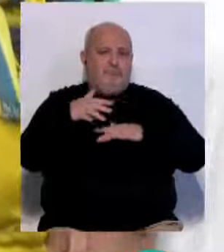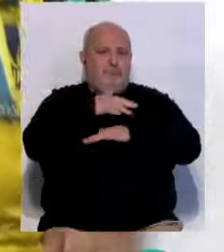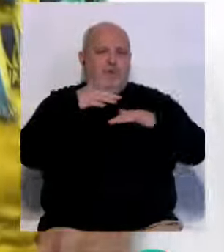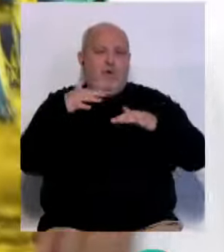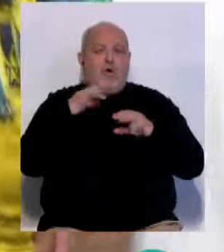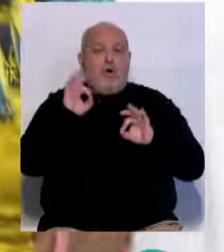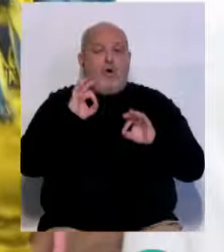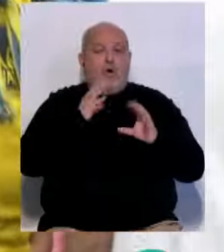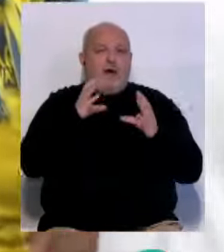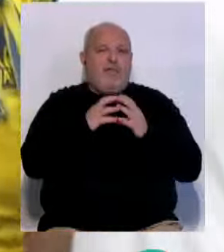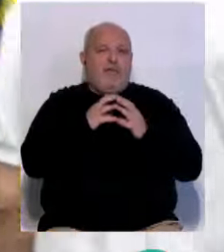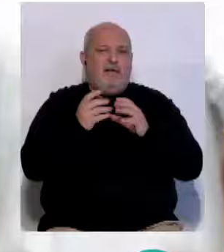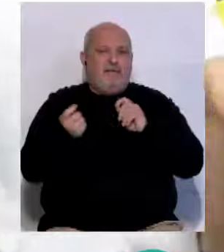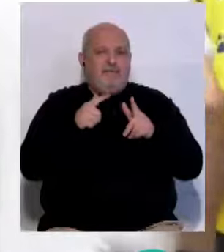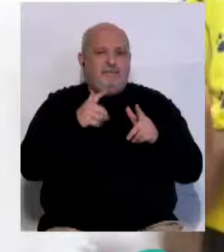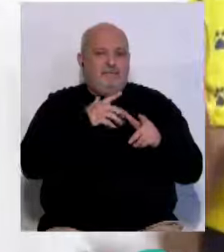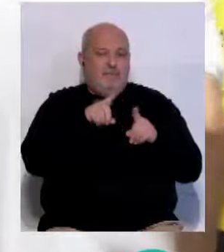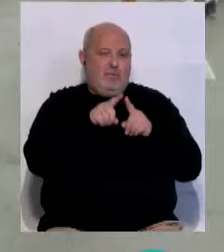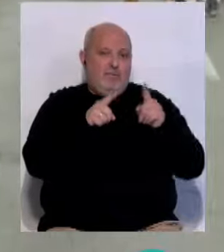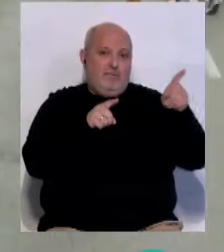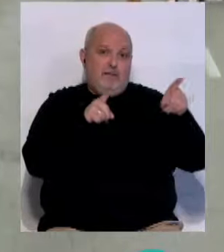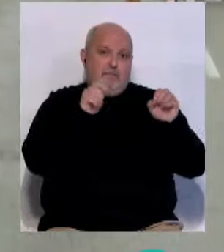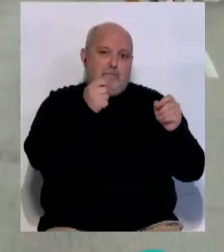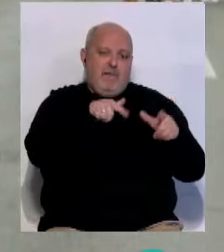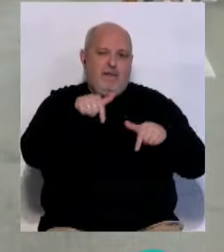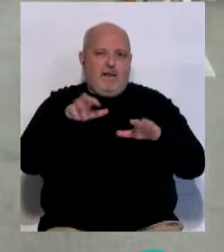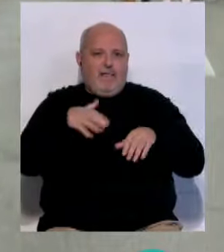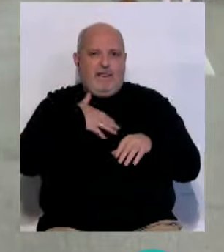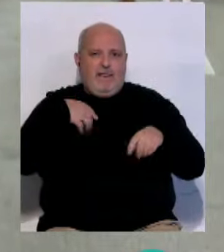favor el Granada para enfrentar a los amarillos en el nuevo los cármenes Yo soy de los Los